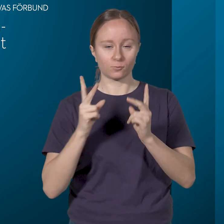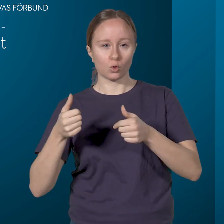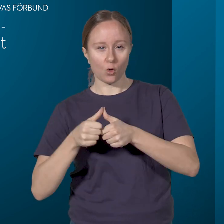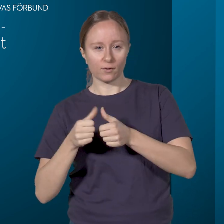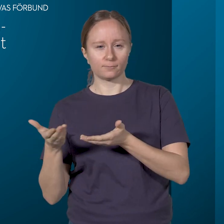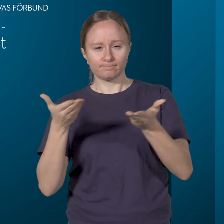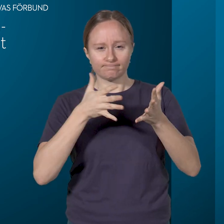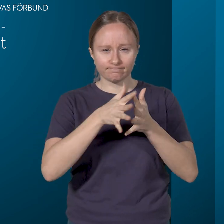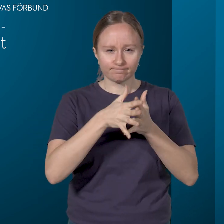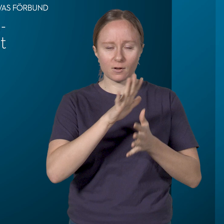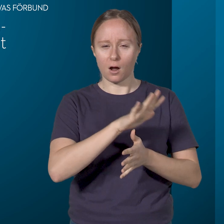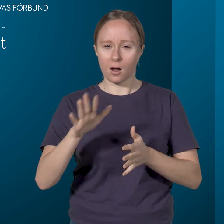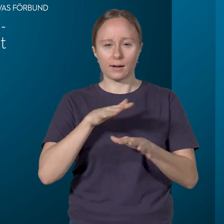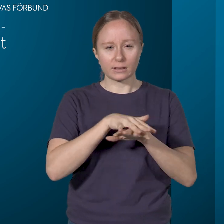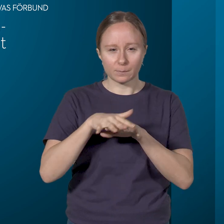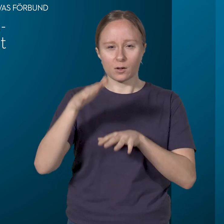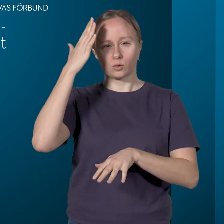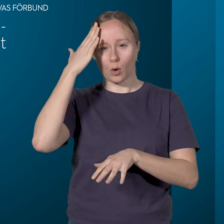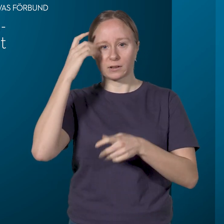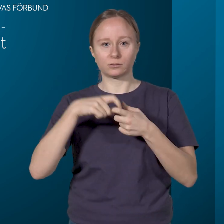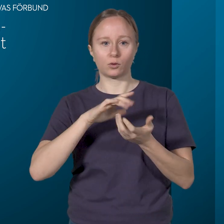och lovar att ställa all sin expertis och kunskap till förfogande -